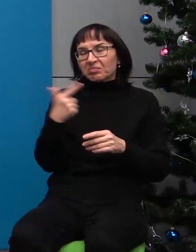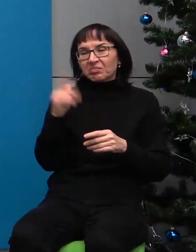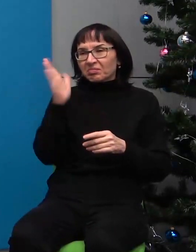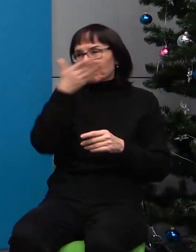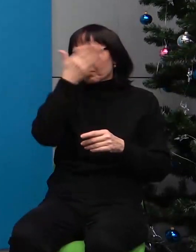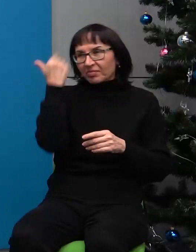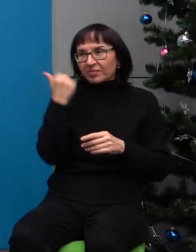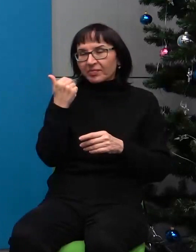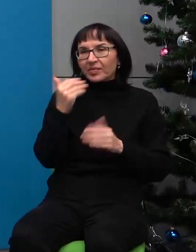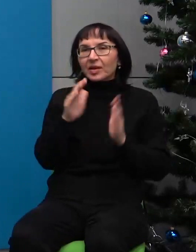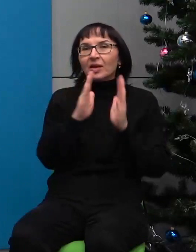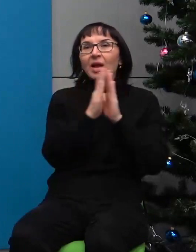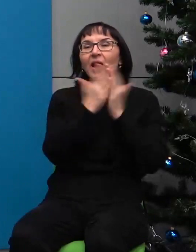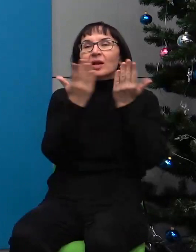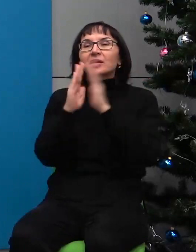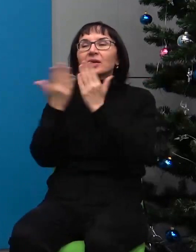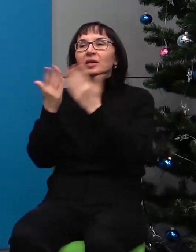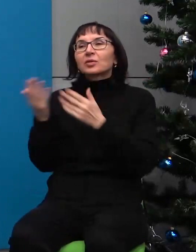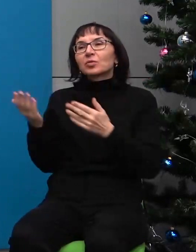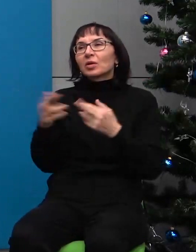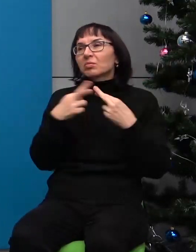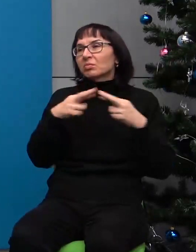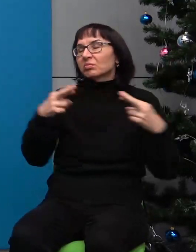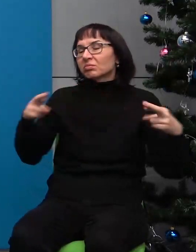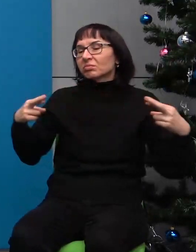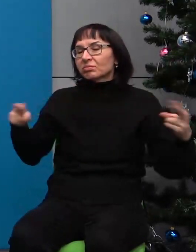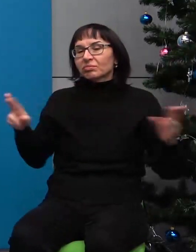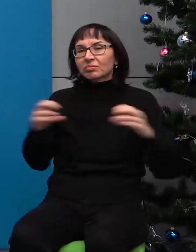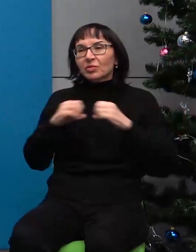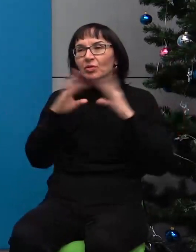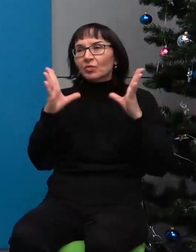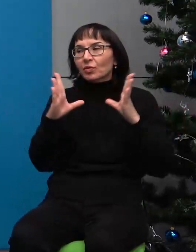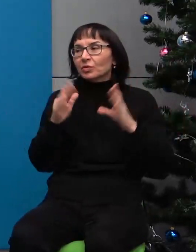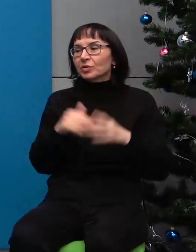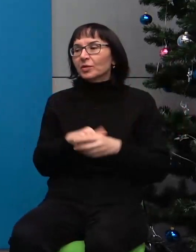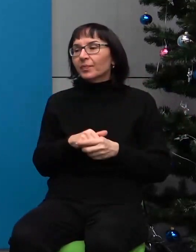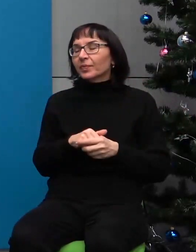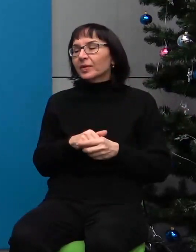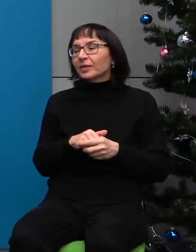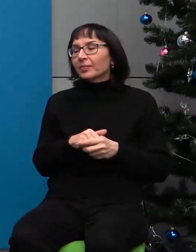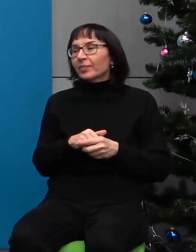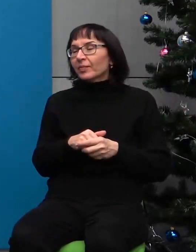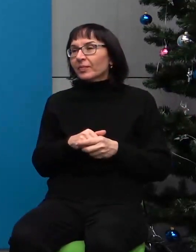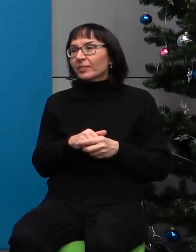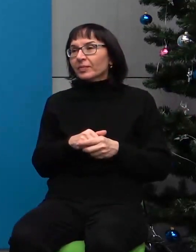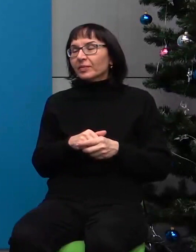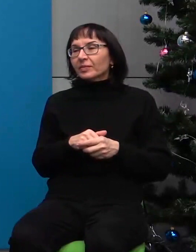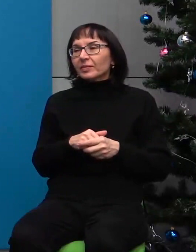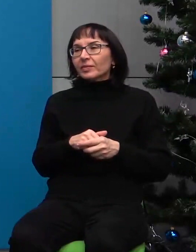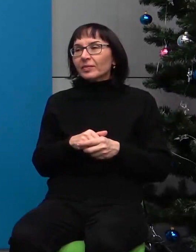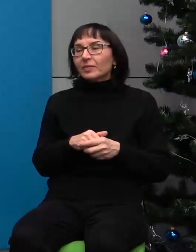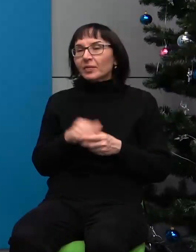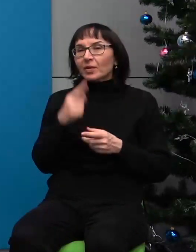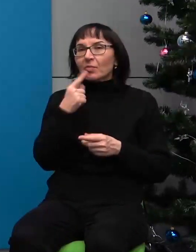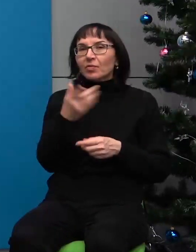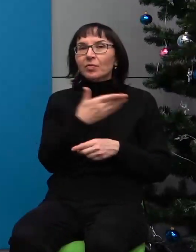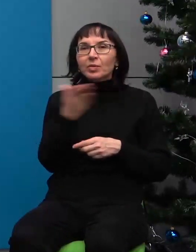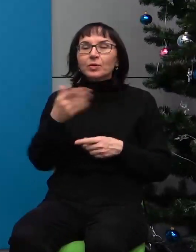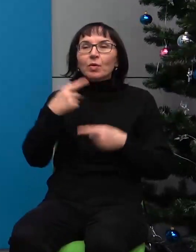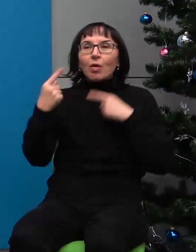I tak się zaczęły kryminały. Flitujesz trochę z kryminałami. Jeszcze tu powiem państwu o opowiadaniu do zbioru,